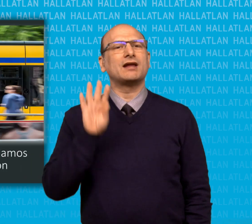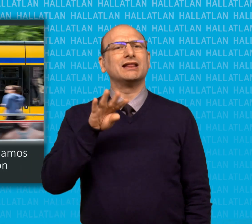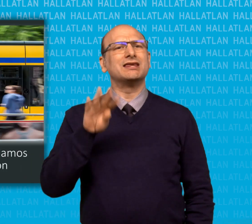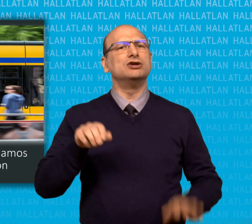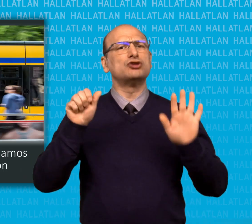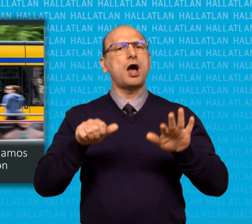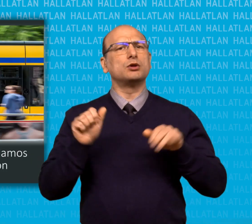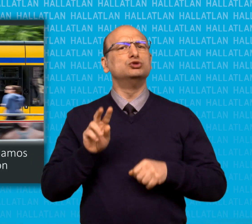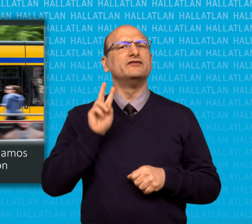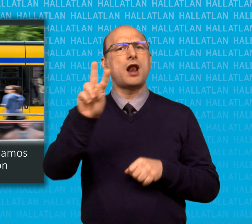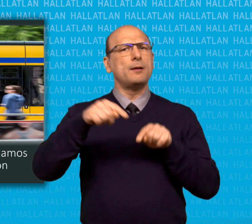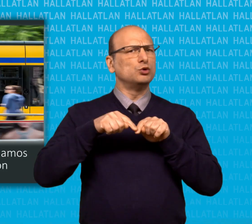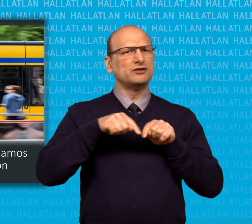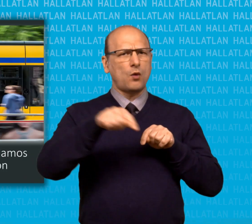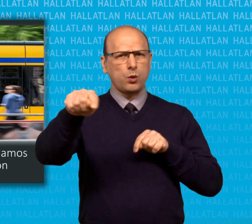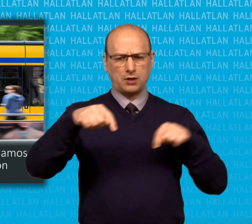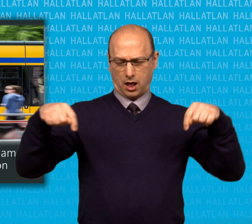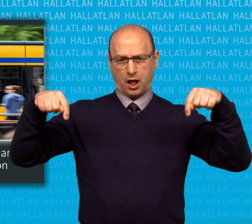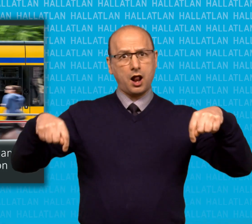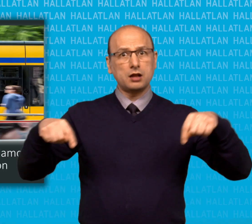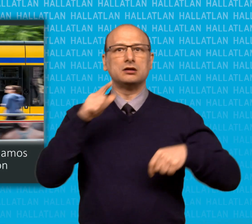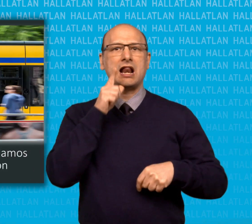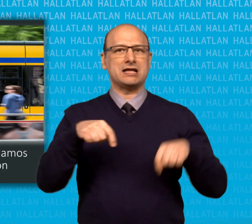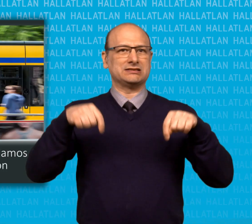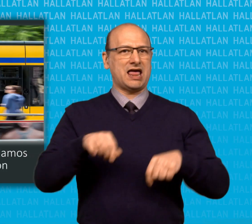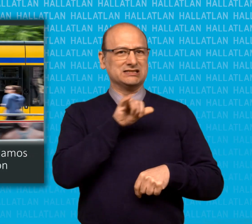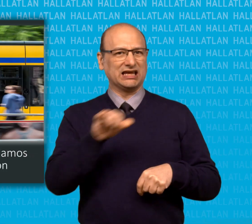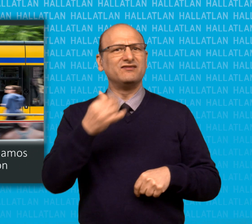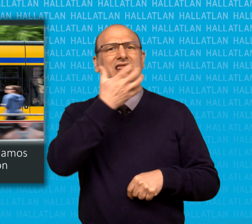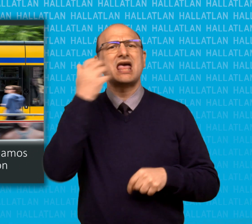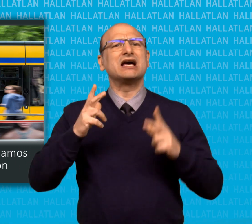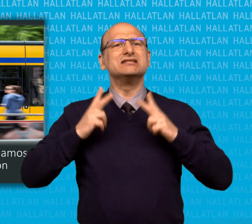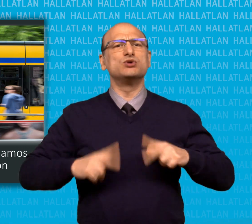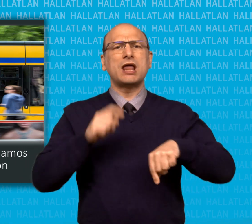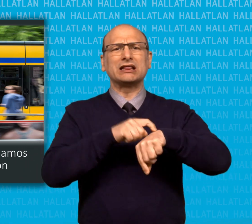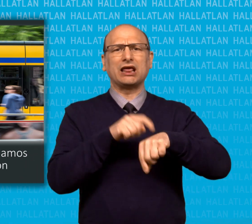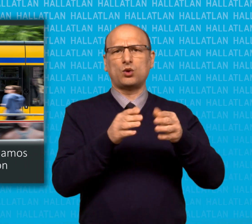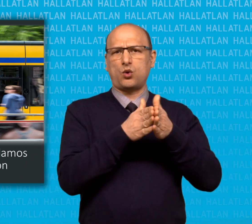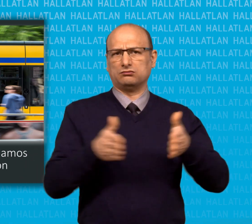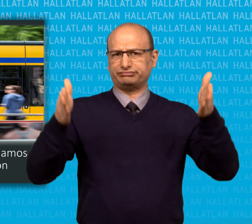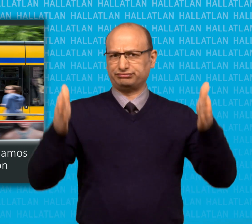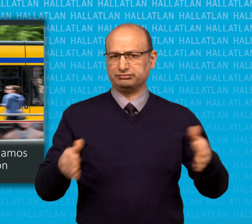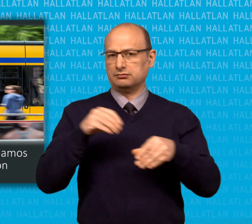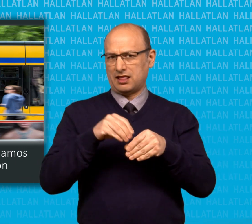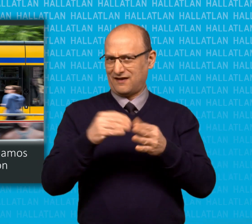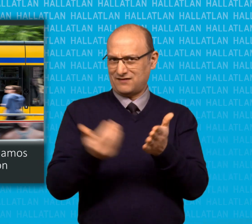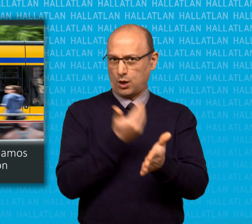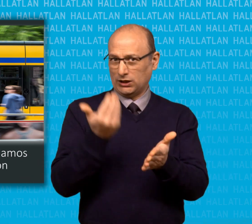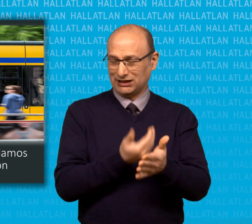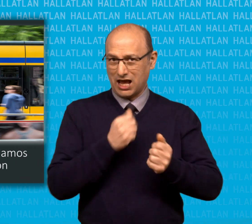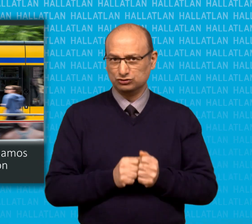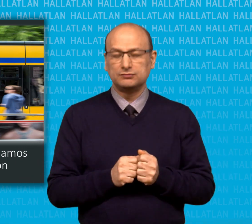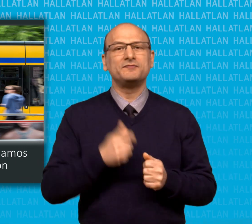A 4-es és a 6-os villamos vonalának két végén is felújítás lesz idén nyáron.